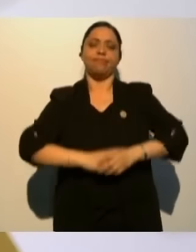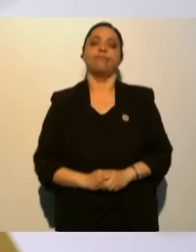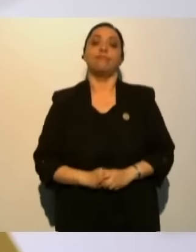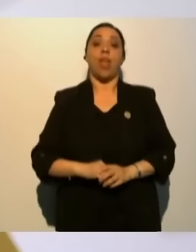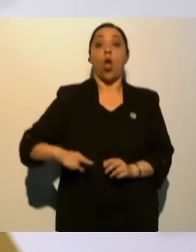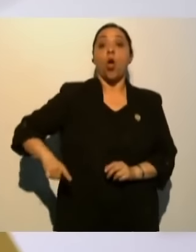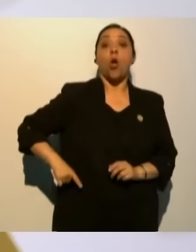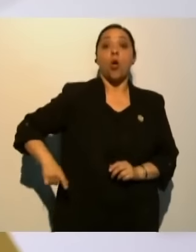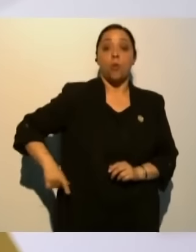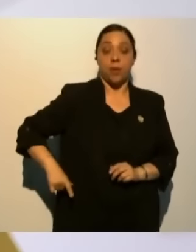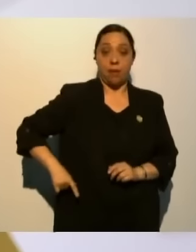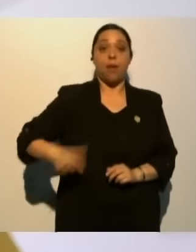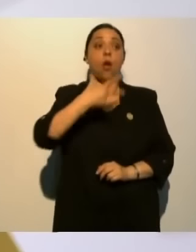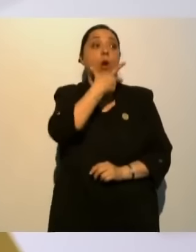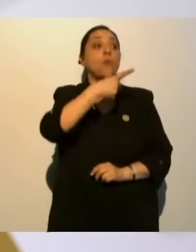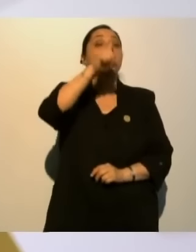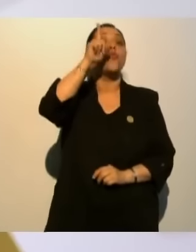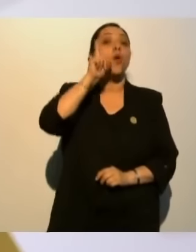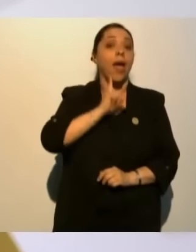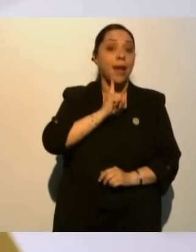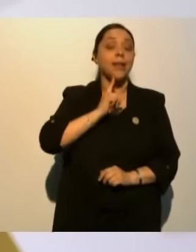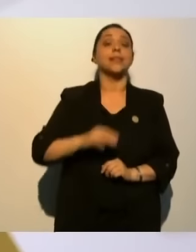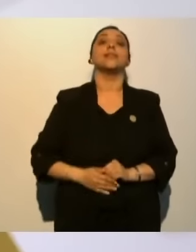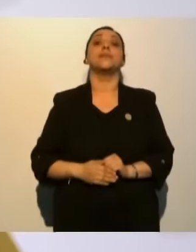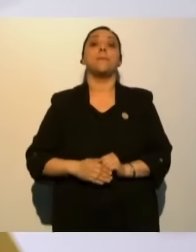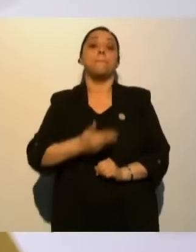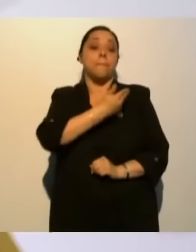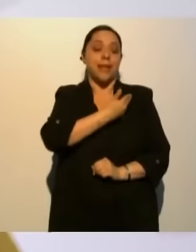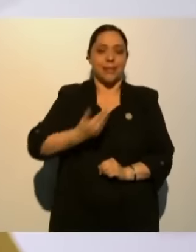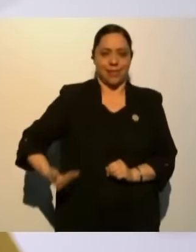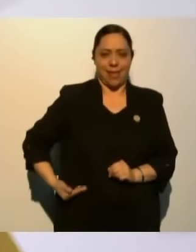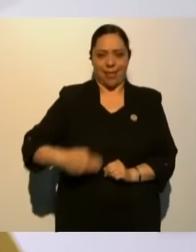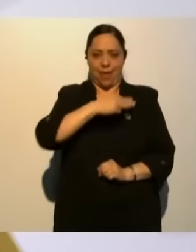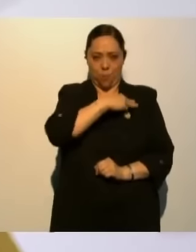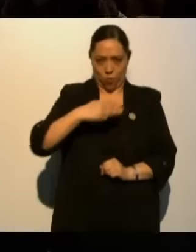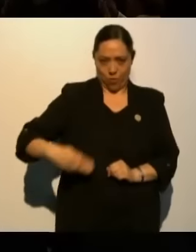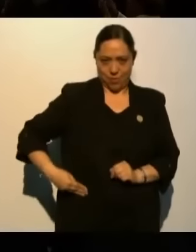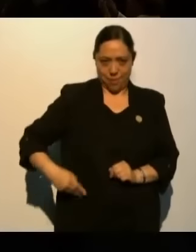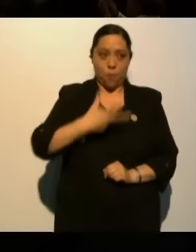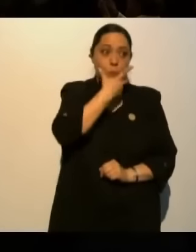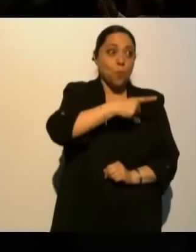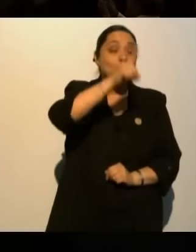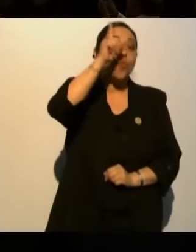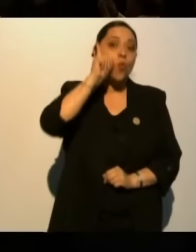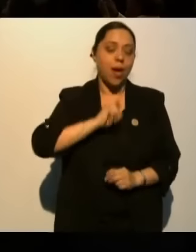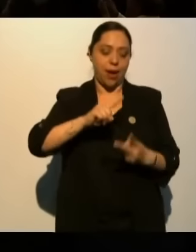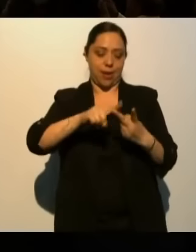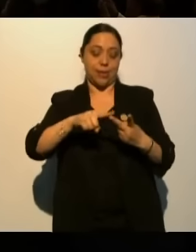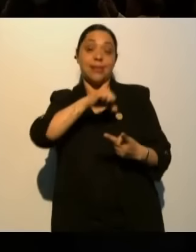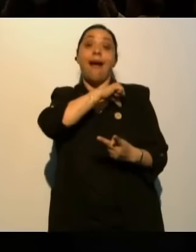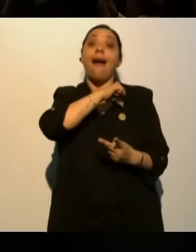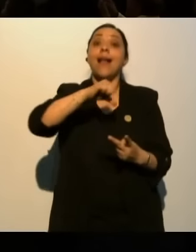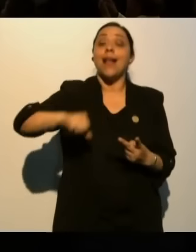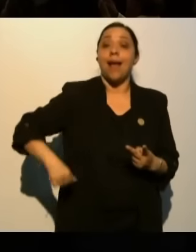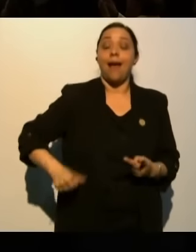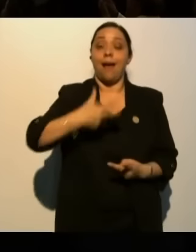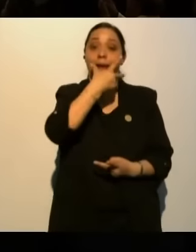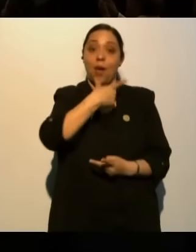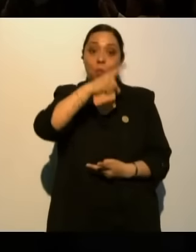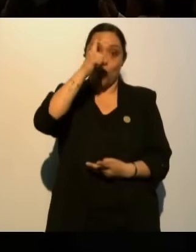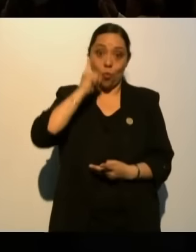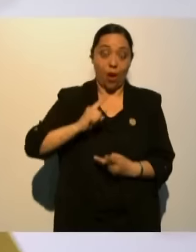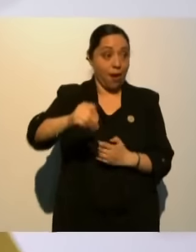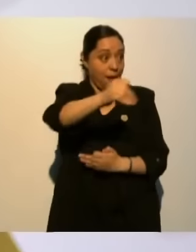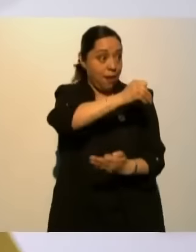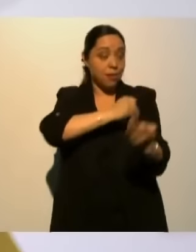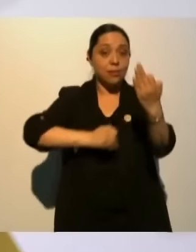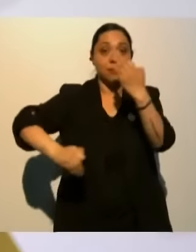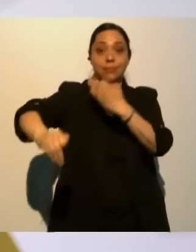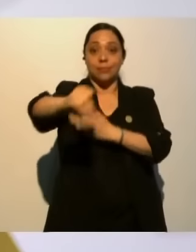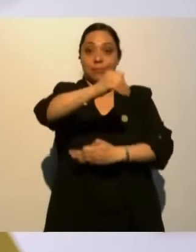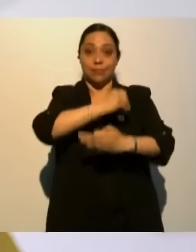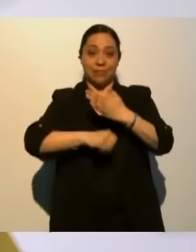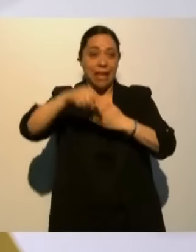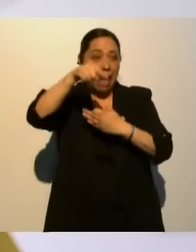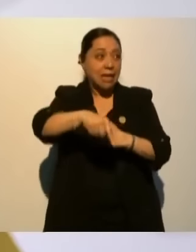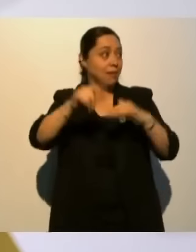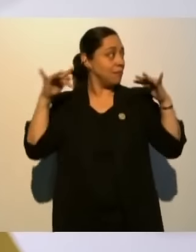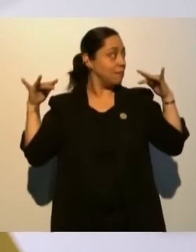gobernadores presidentas y presidentes municipales alcaldes y alcaldesas nunca se había reunido una